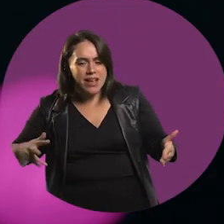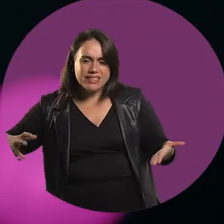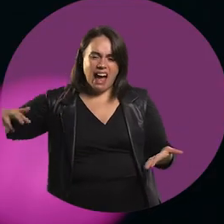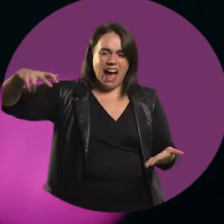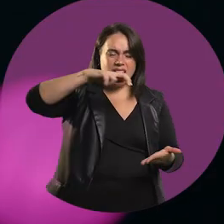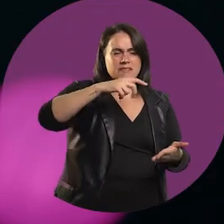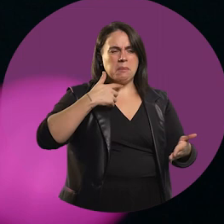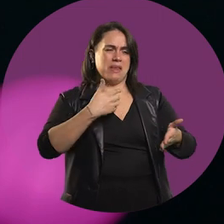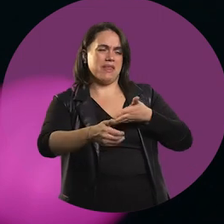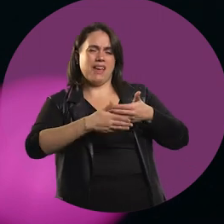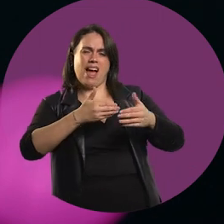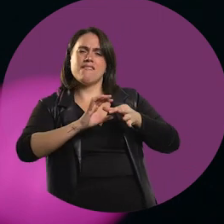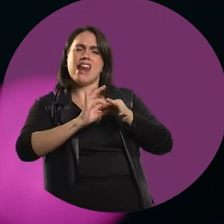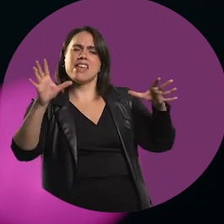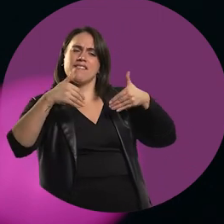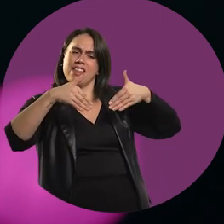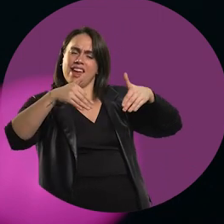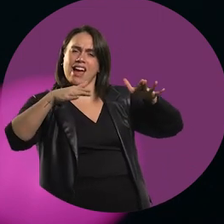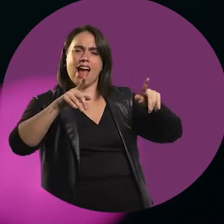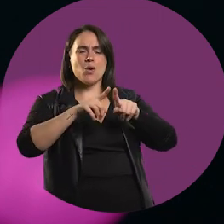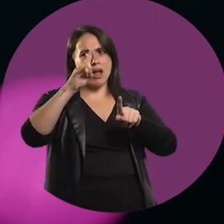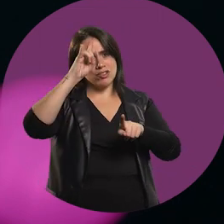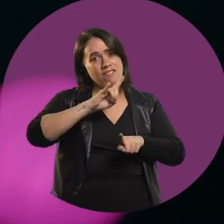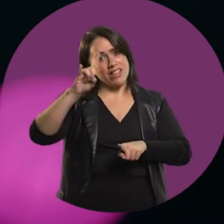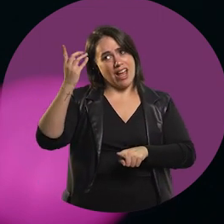del nivel de malcríe que manejó este ser humano de pequeña.